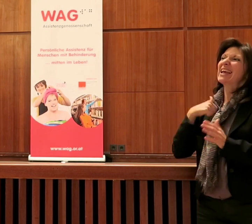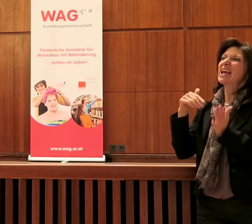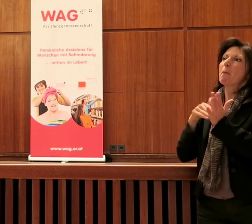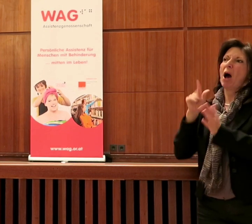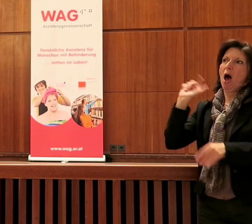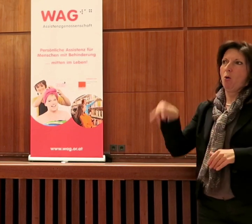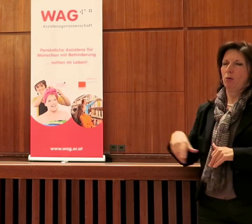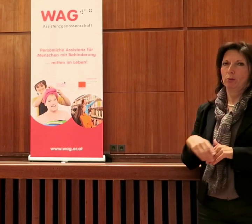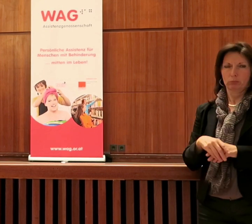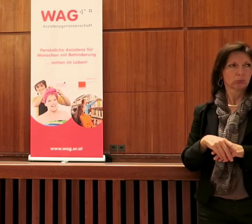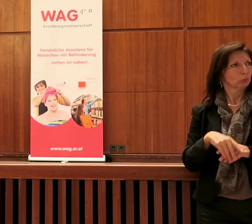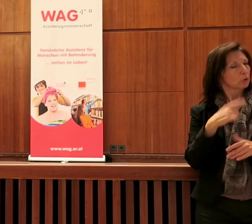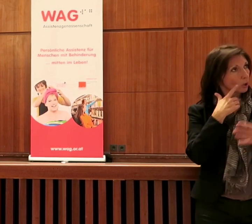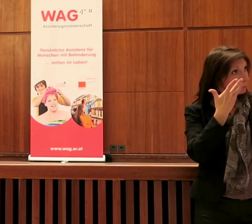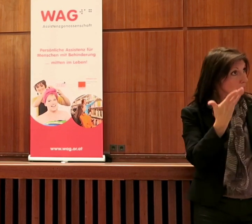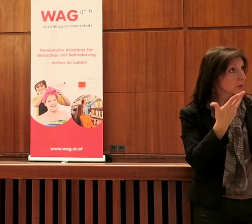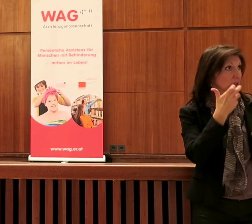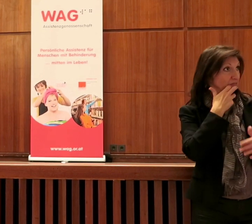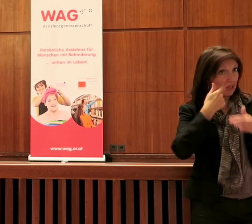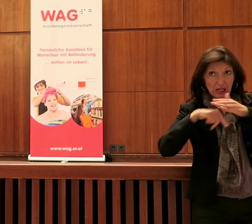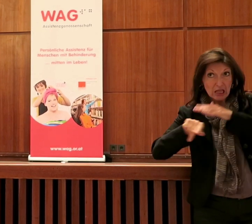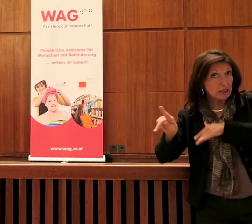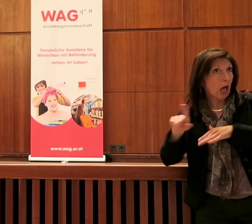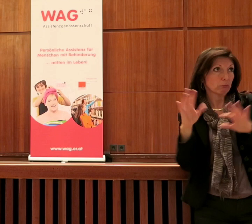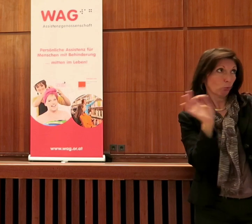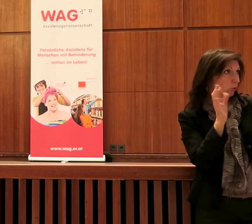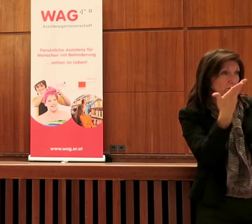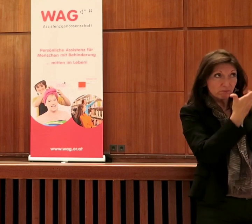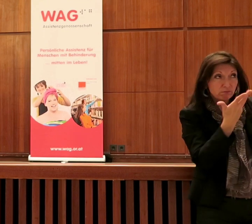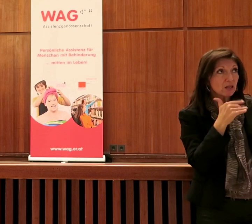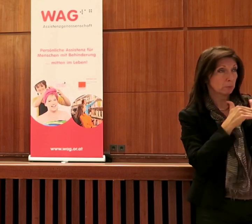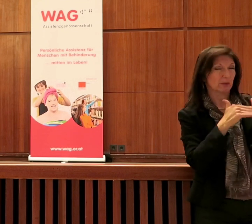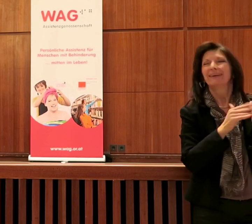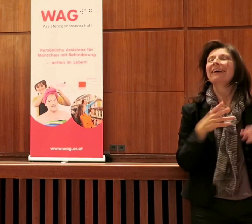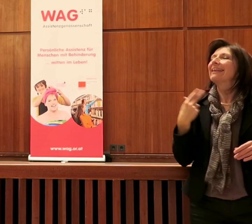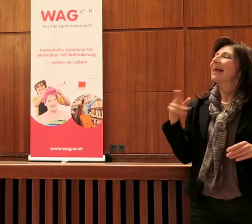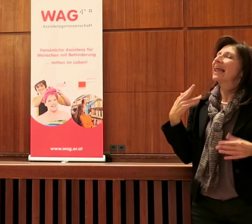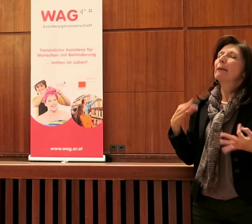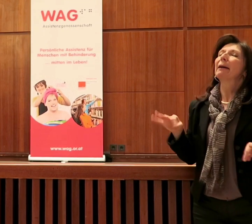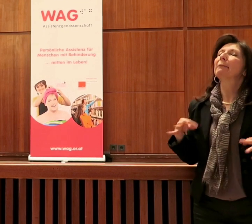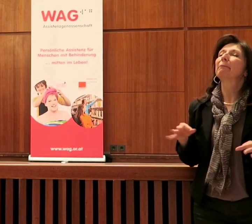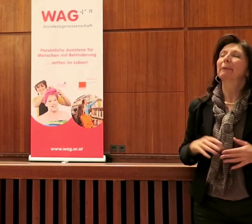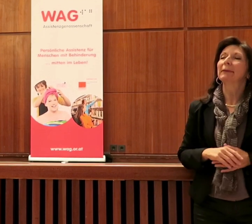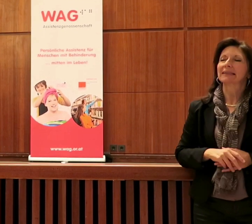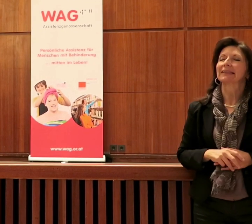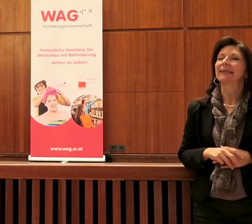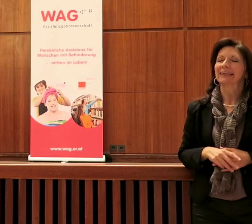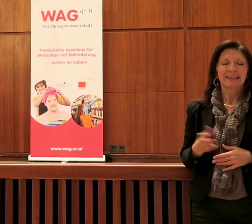Ich habe dann hald gesagt: "Wollen Sie rein oder was brauchen Sie?" Nein nein danke, passt schon. Komm Waldi wir gehen weiter.